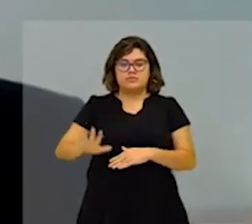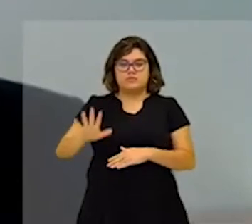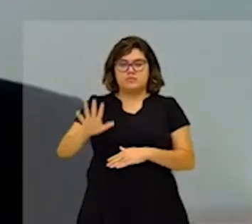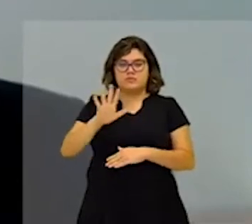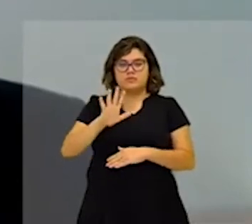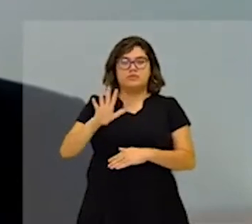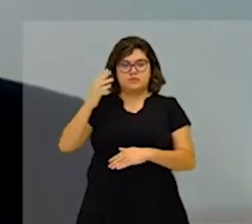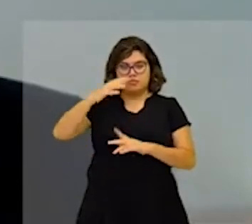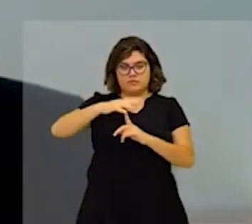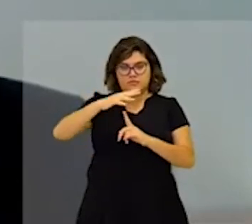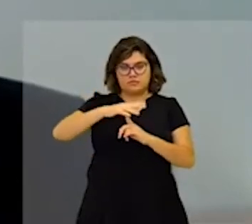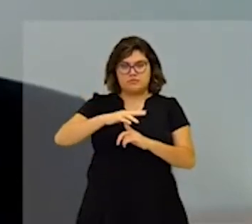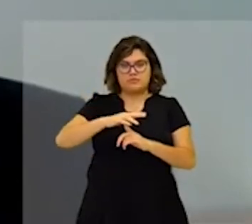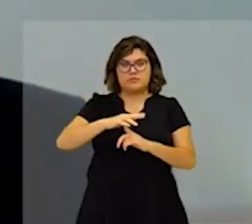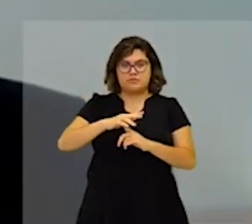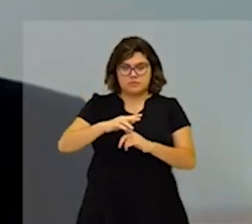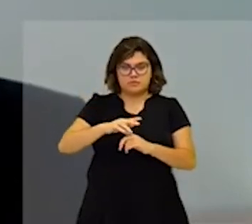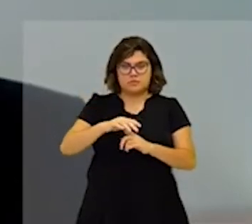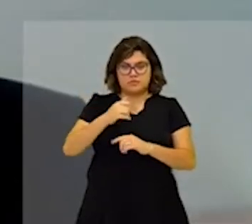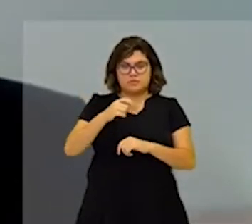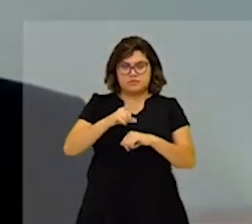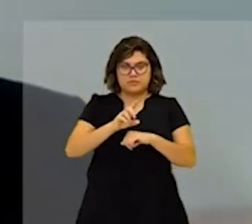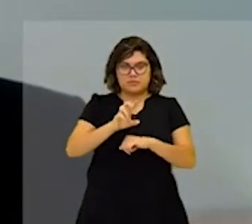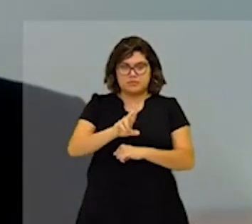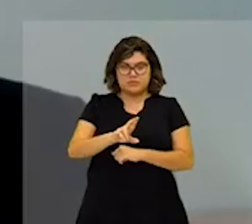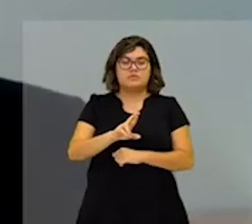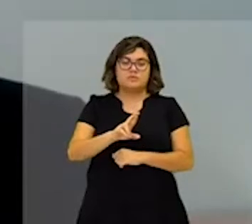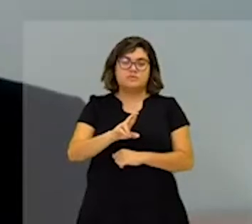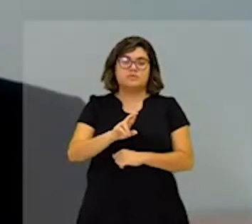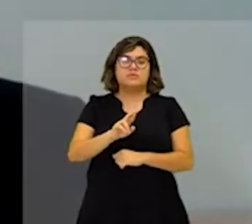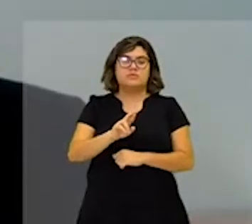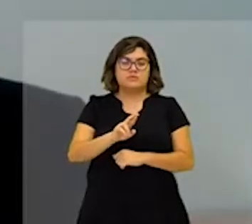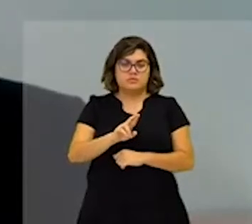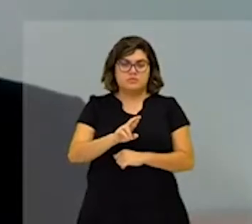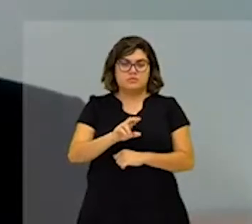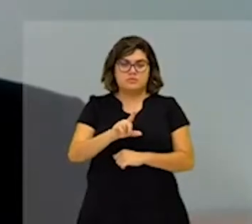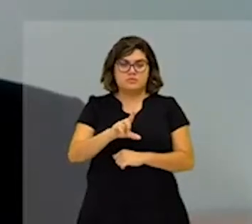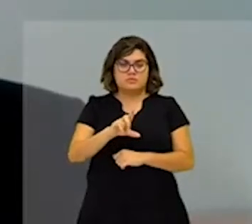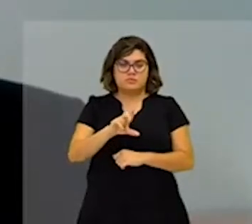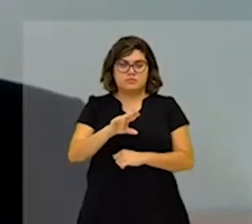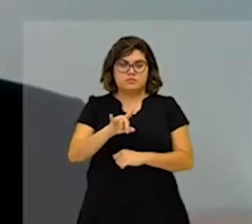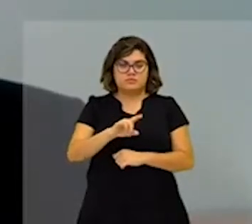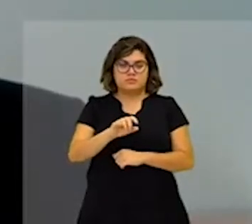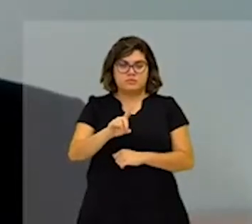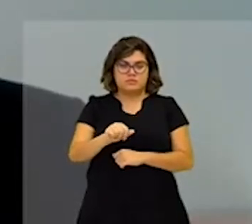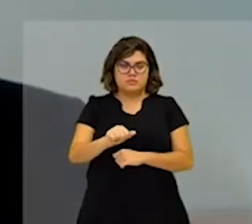César Portela Esse óleo a coordenadora-geral da Transparência eleitoral Brasil e professor